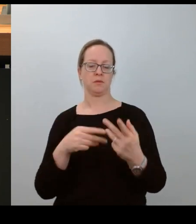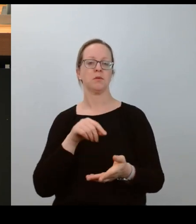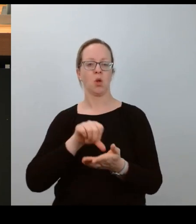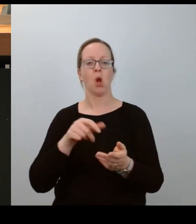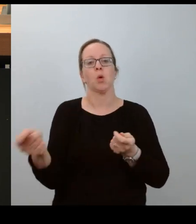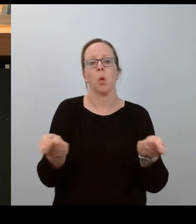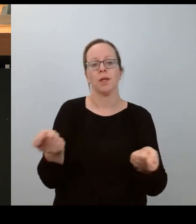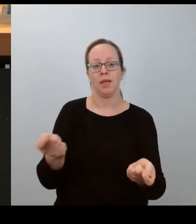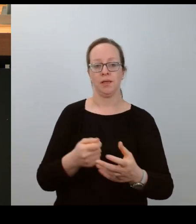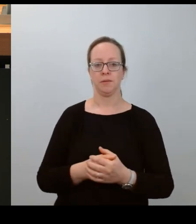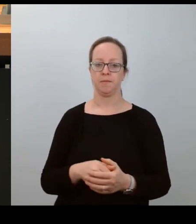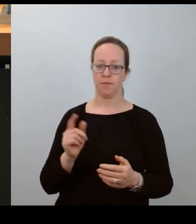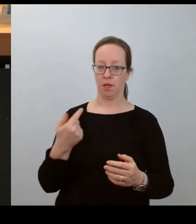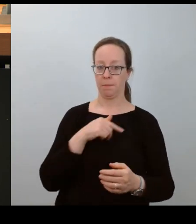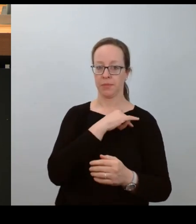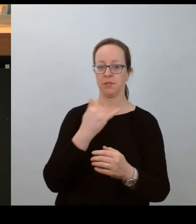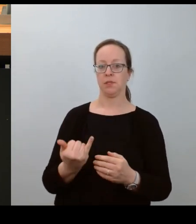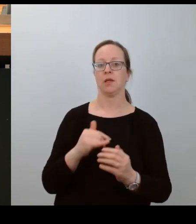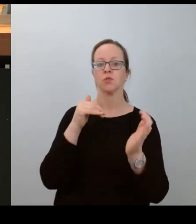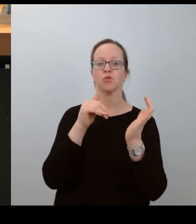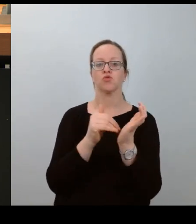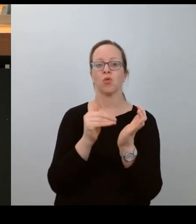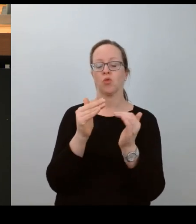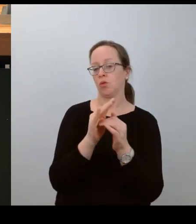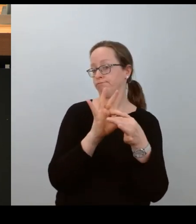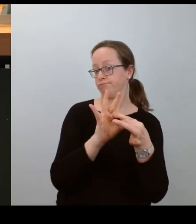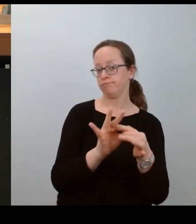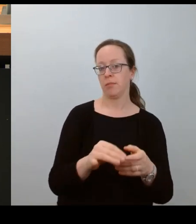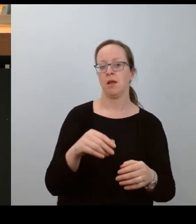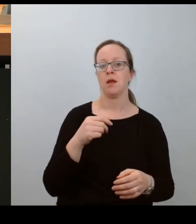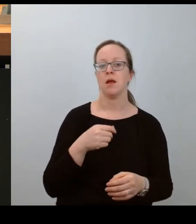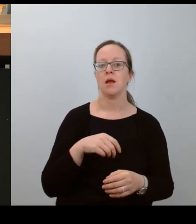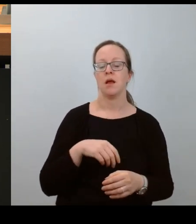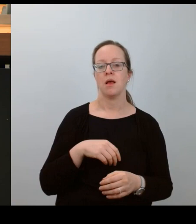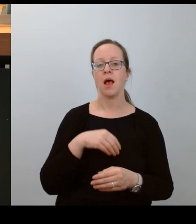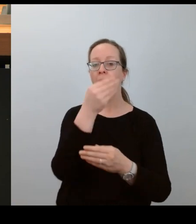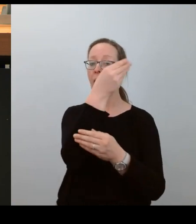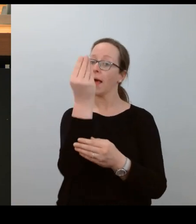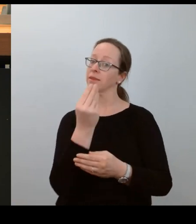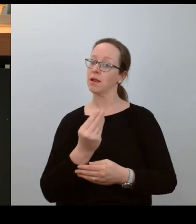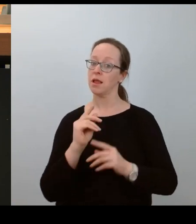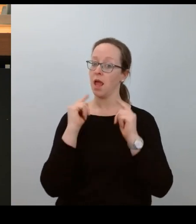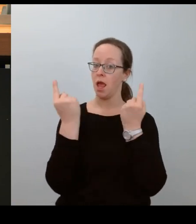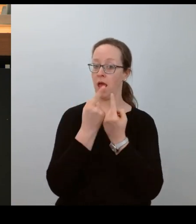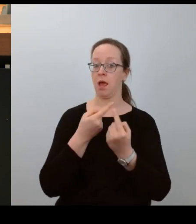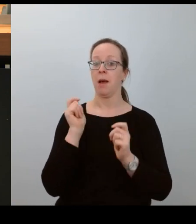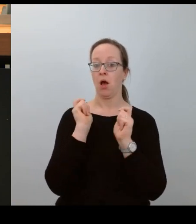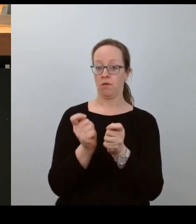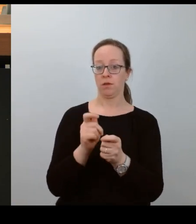Prozessschritte waren von Anfang an unklar. Und dann begann ein Prozess der Abstimmung der verschiedenen Akteuren und